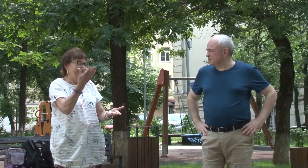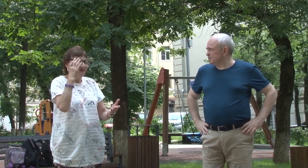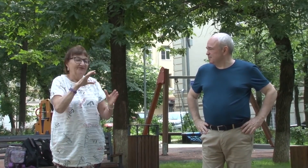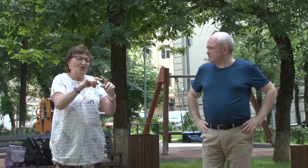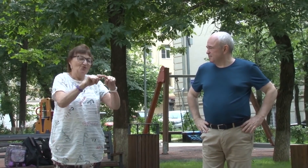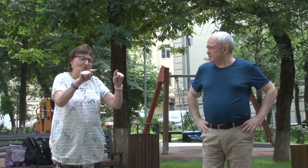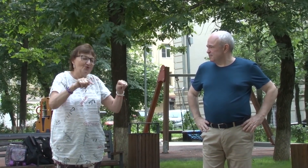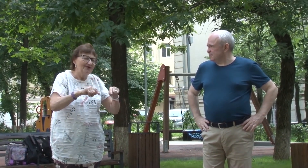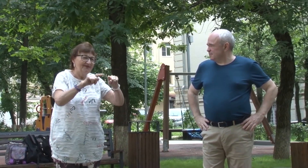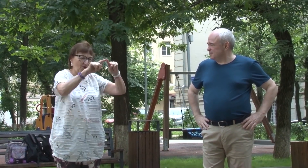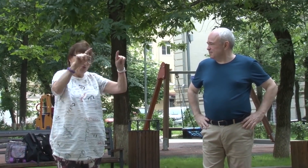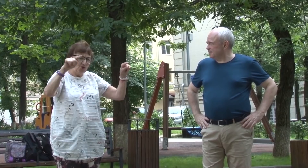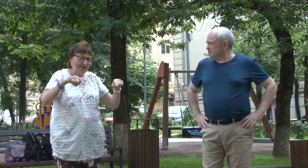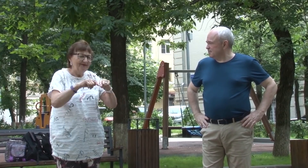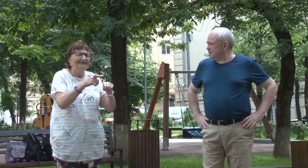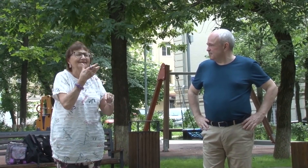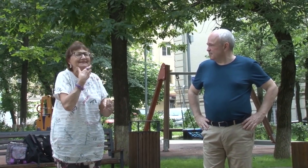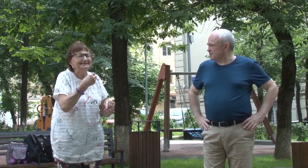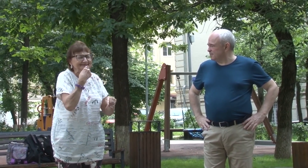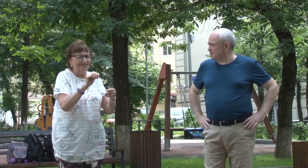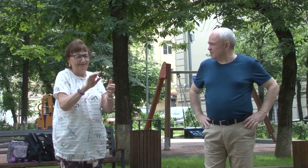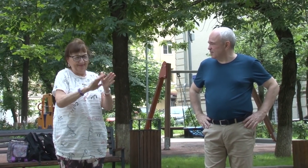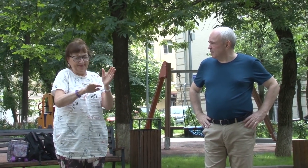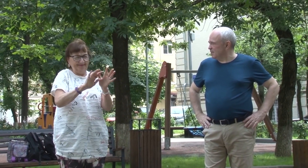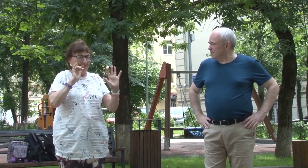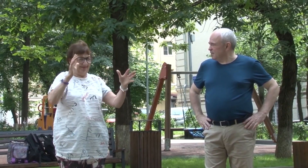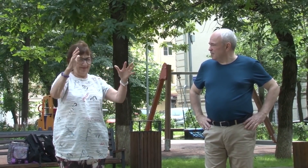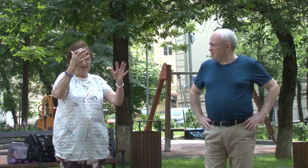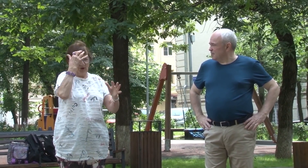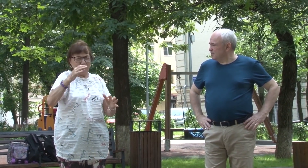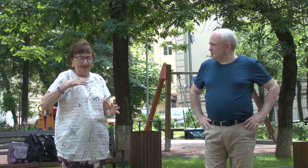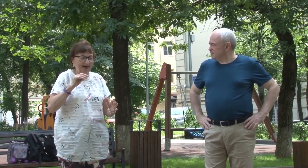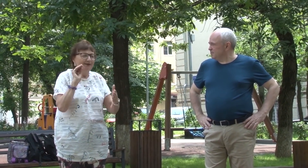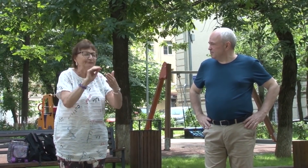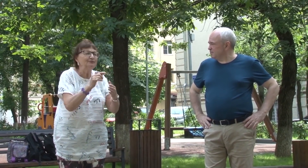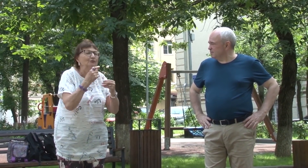А открытки были разные – вот такие и побольше. Красивые и простые, блестящие, черно-белые фото.